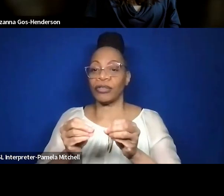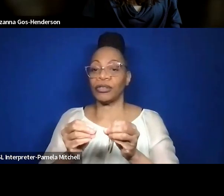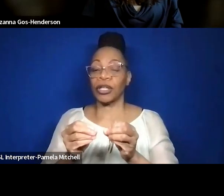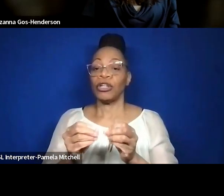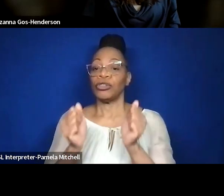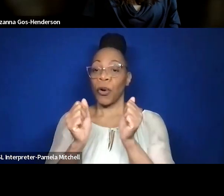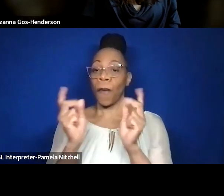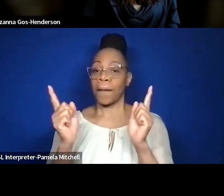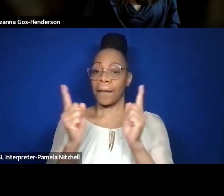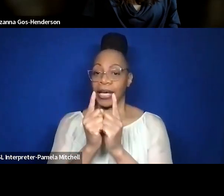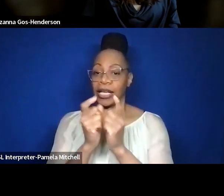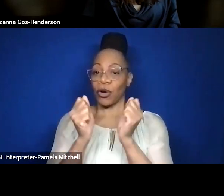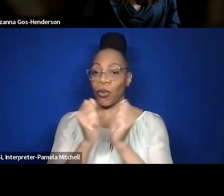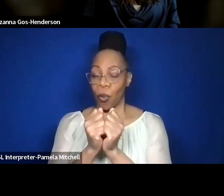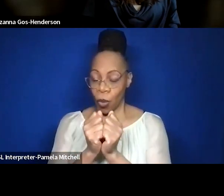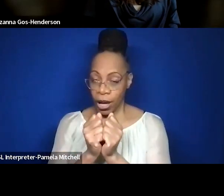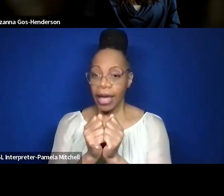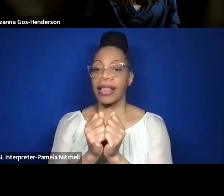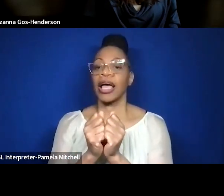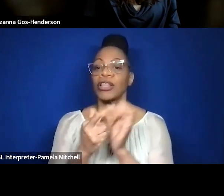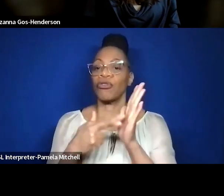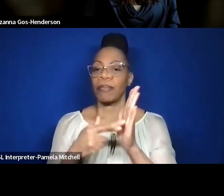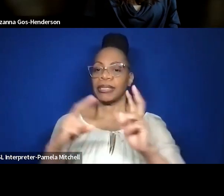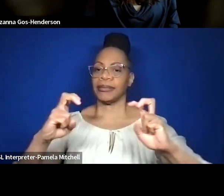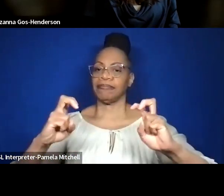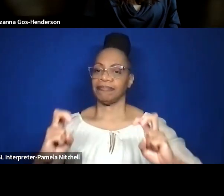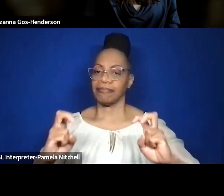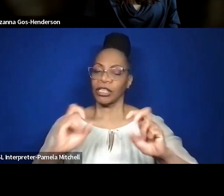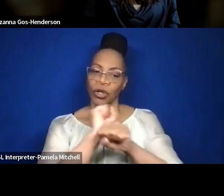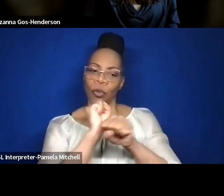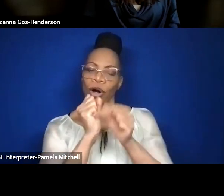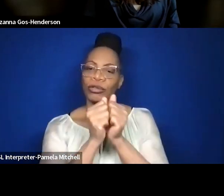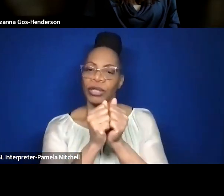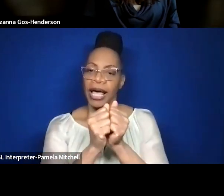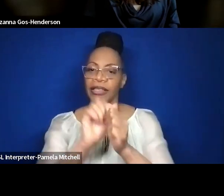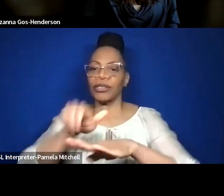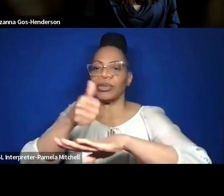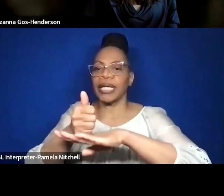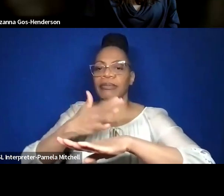y de esta manera pueden trabajar con ellos para establecer la cuenta de Mi Seguridad Social. Ahora, como dije,